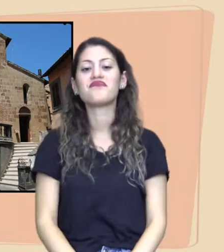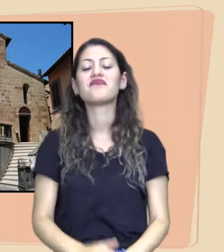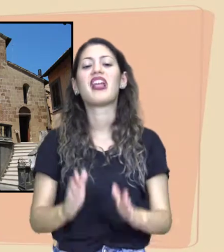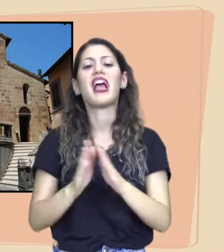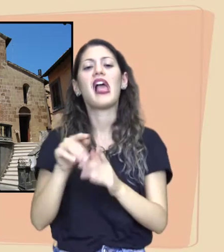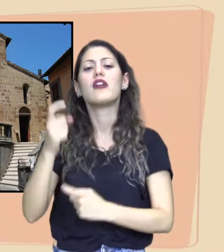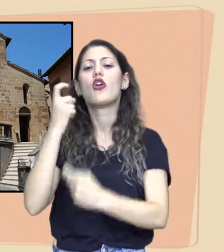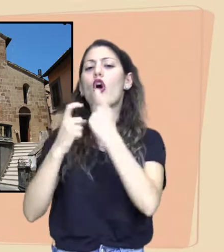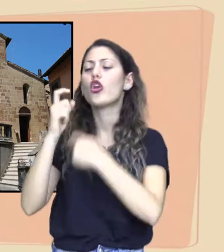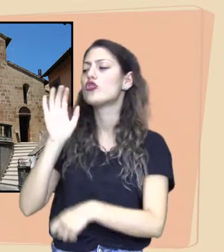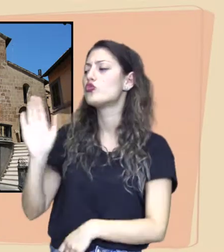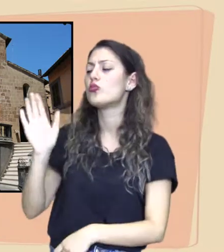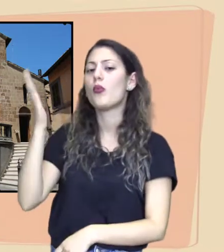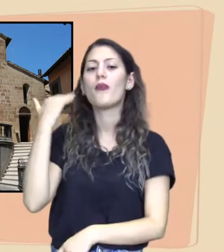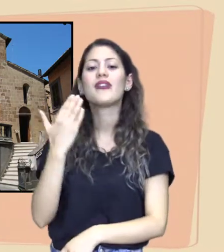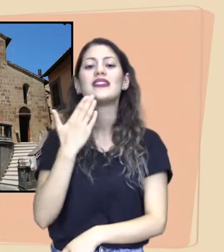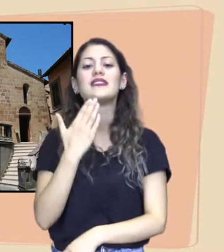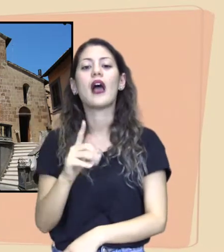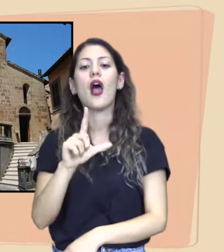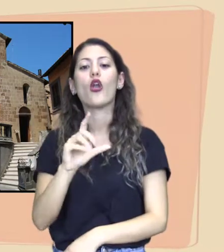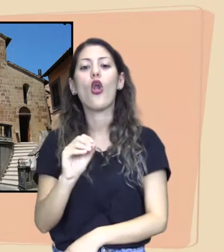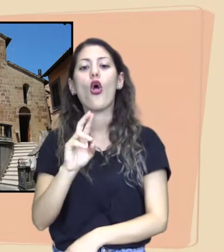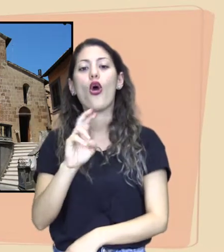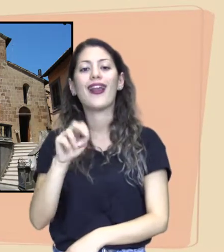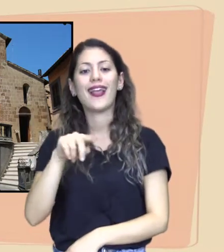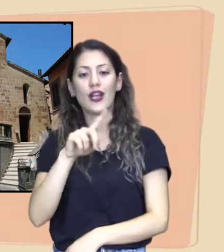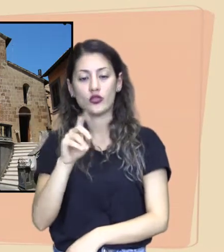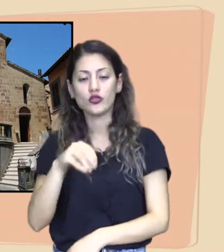La chiesa dedicata in origine a San Lorenzo,